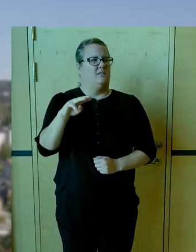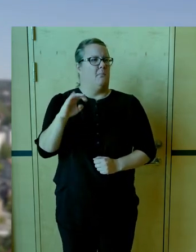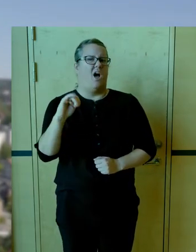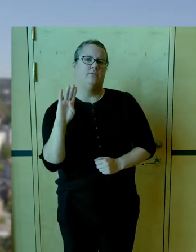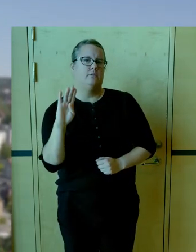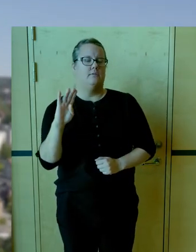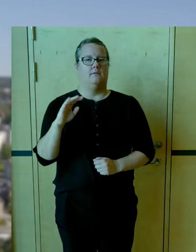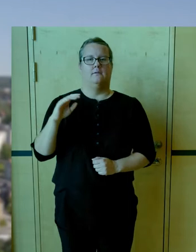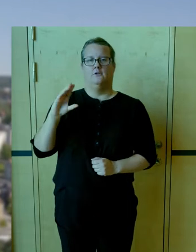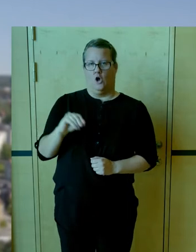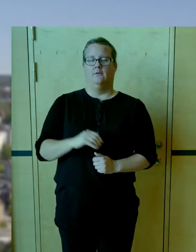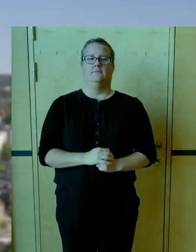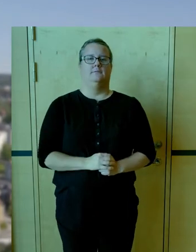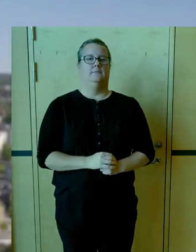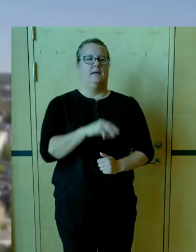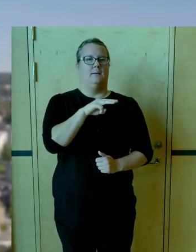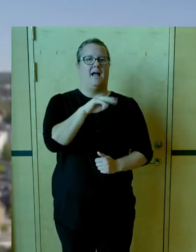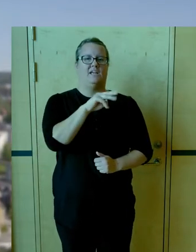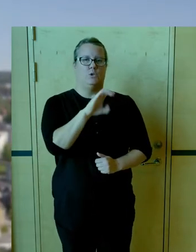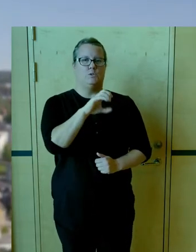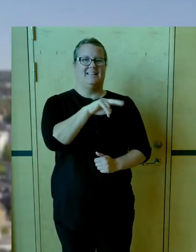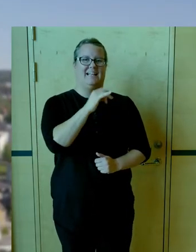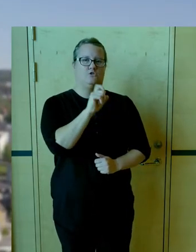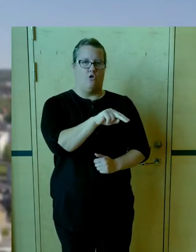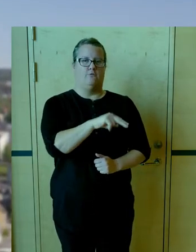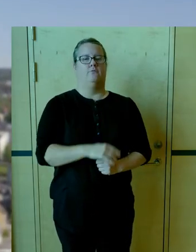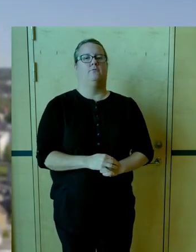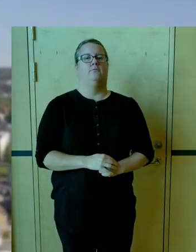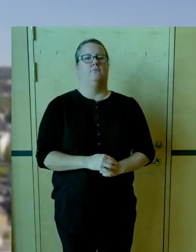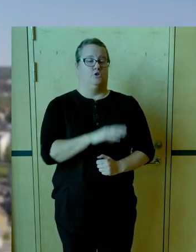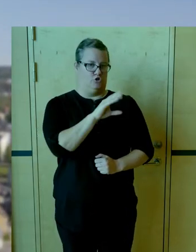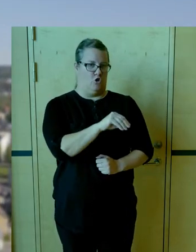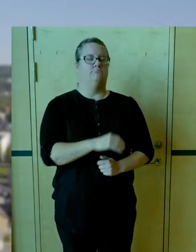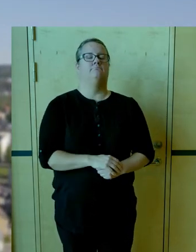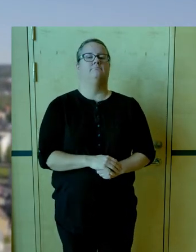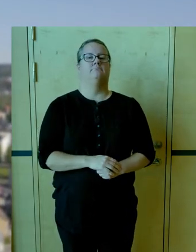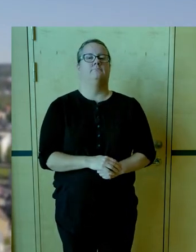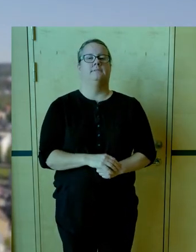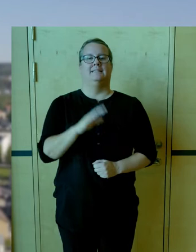Ja Magnus Nilsson Ja Jasmine tag i